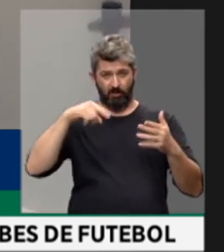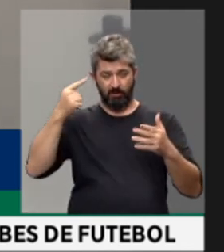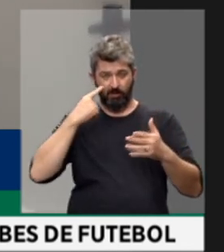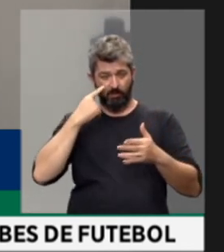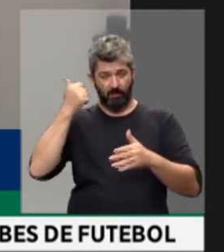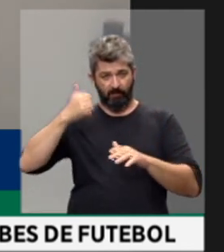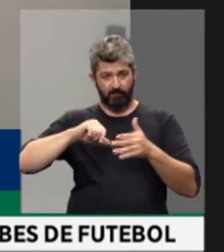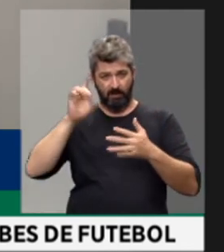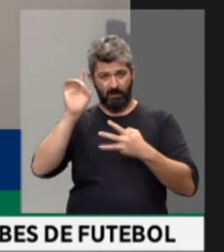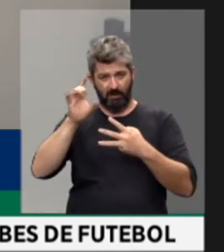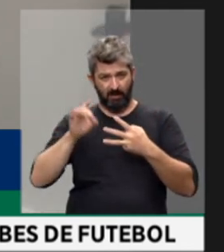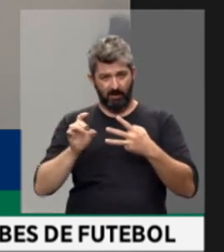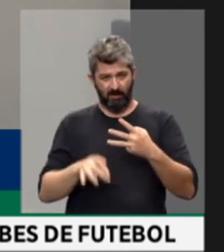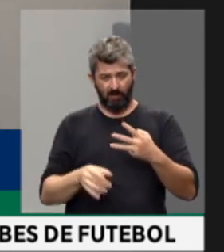ARO, PROPÕE UMA REJEIÇÃO EM